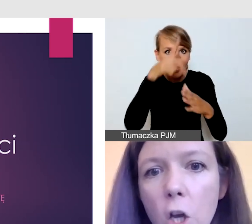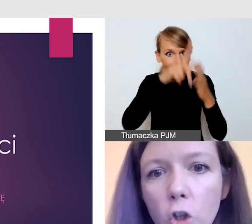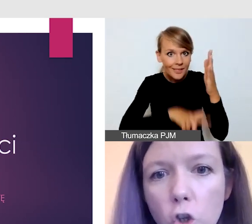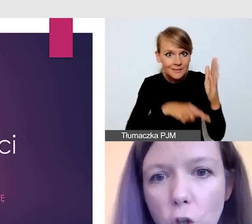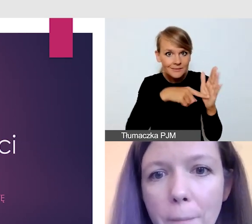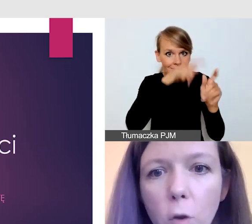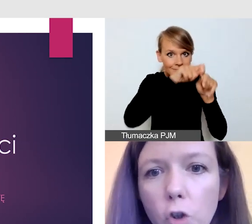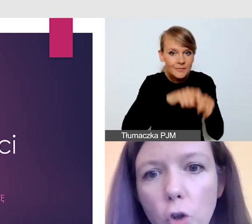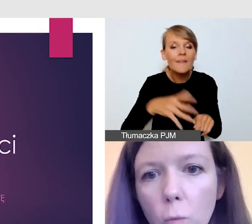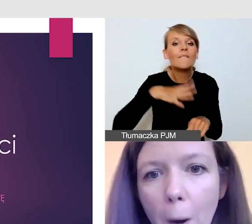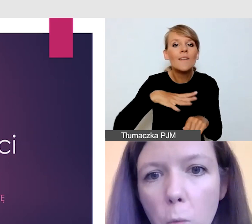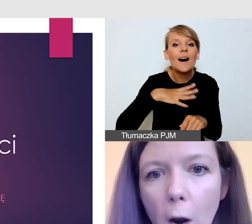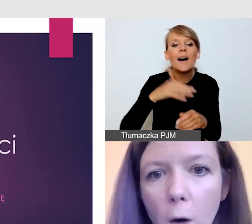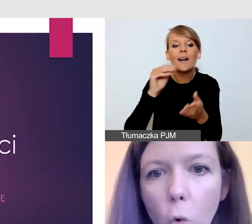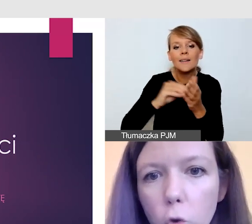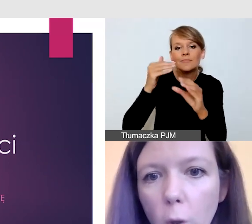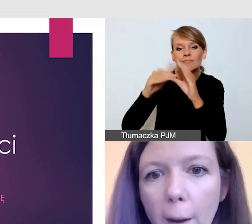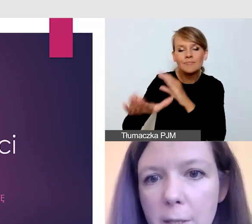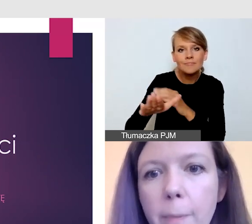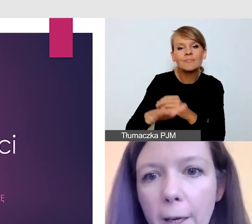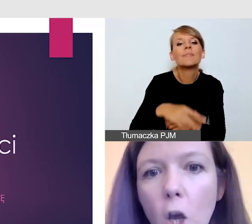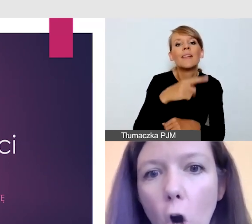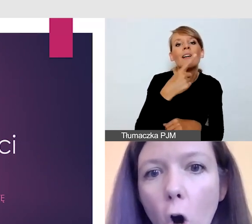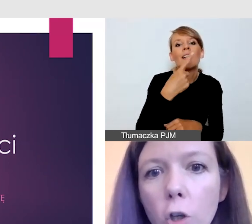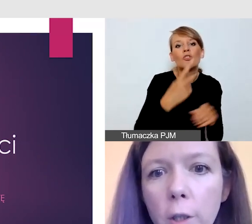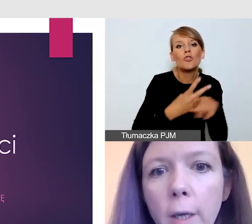dostepnosc@kulturabezbarier.org